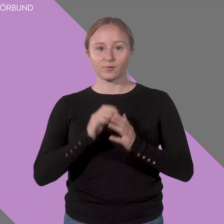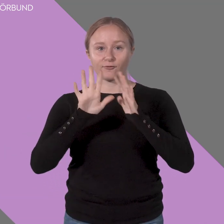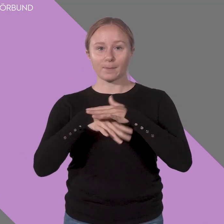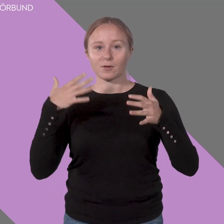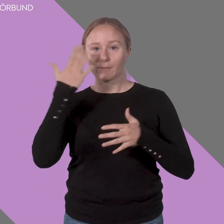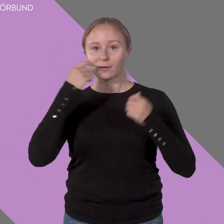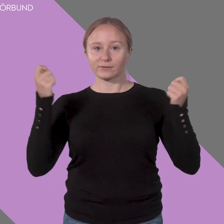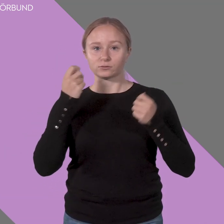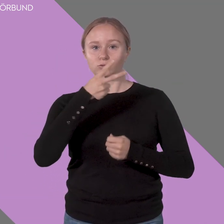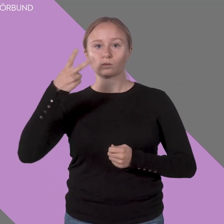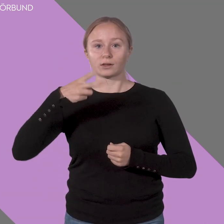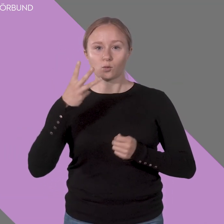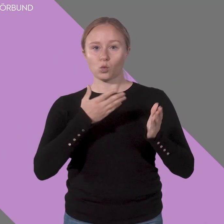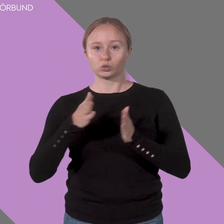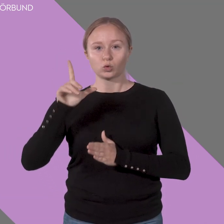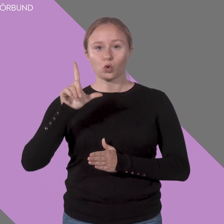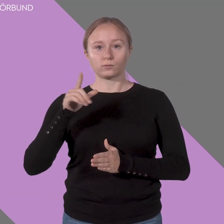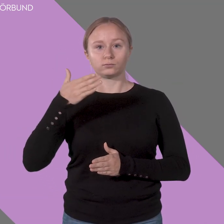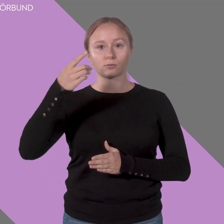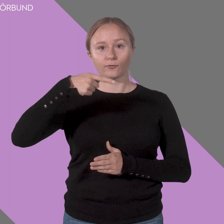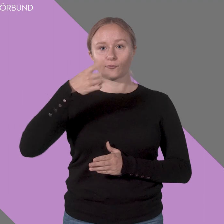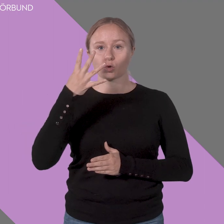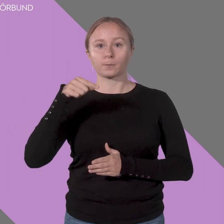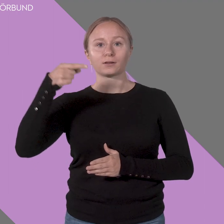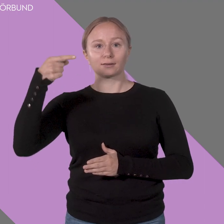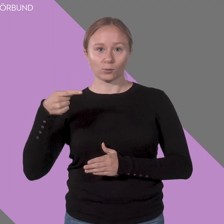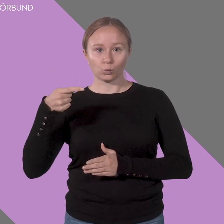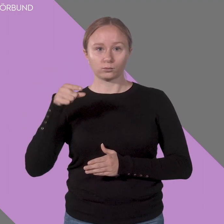Teckenspråkiga filmfestivalen 2023 ordnas lördagen 14.10.2023 -